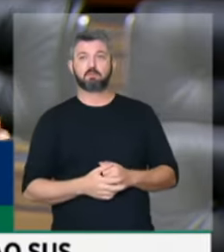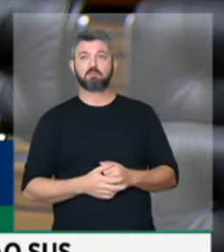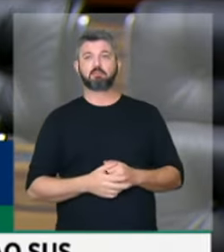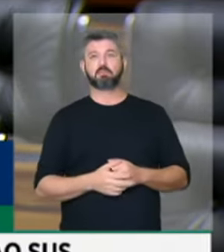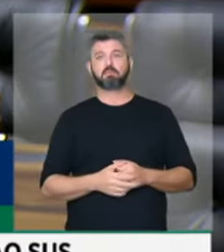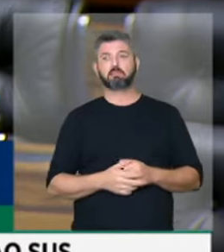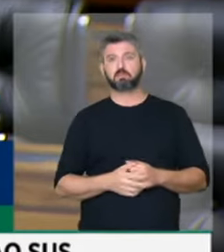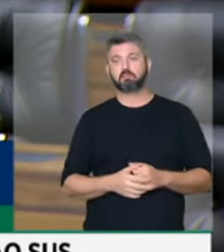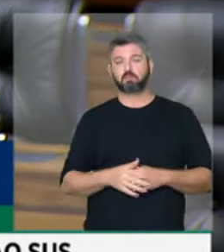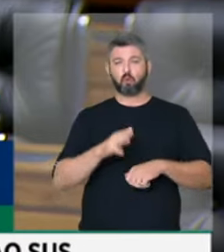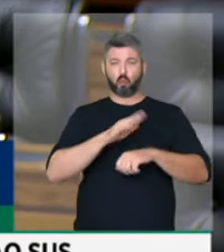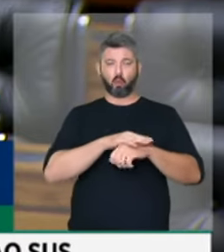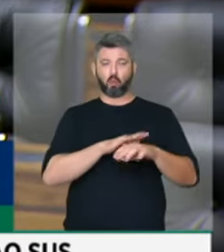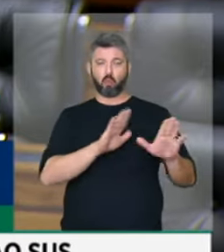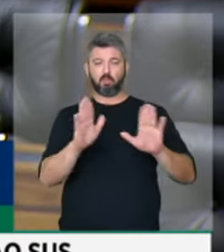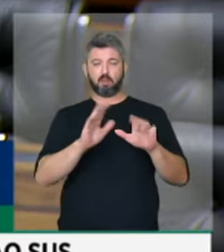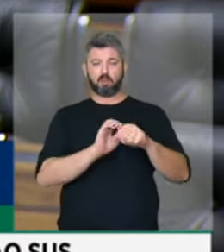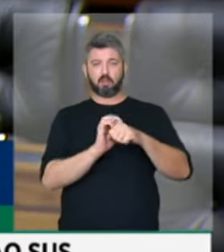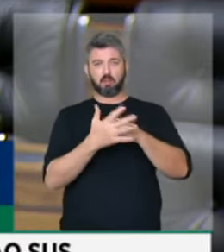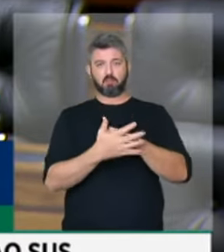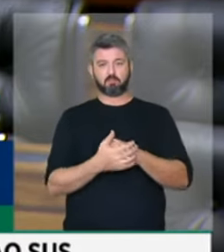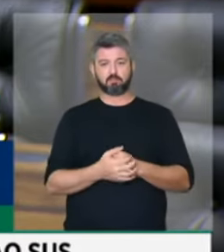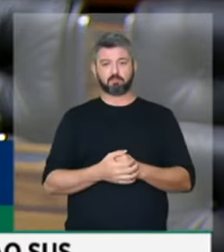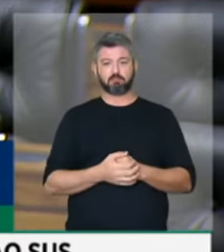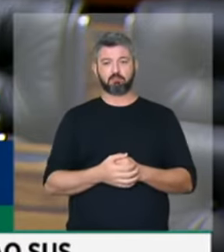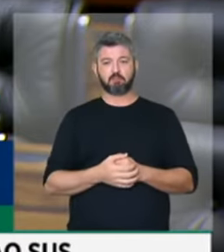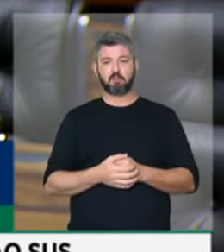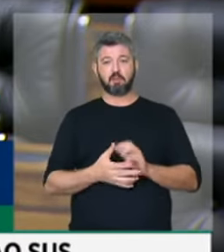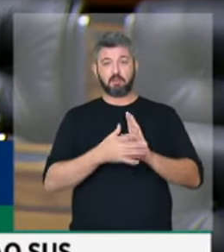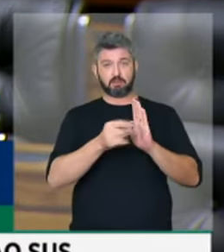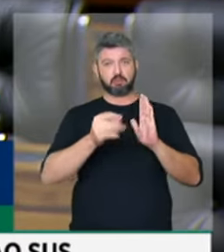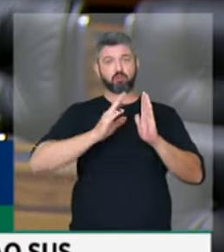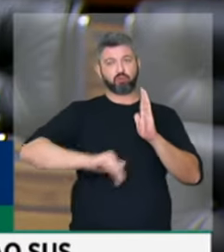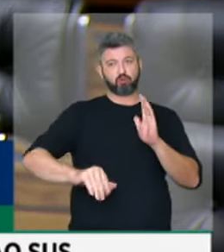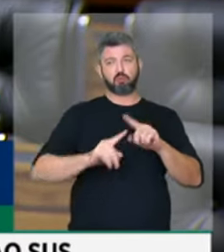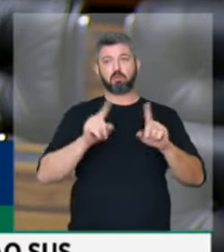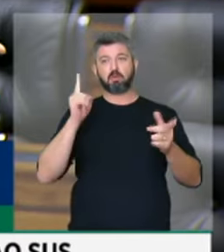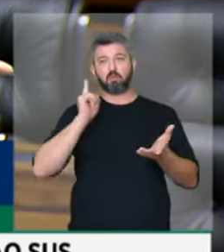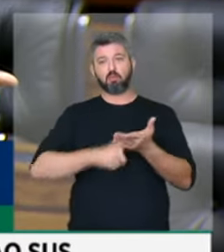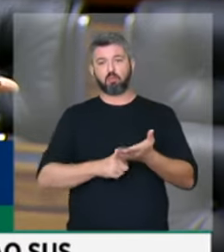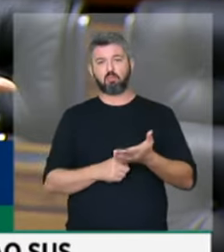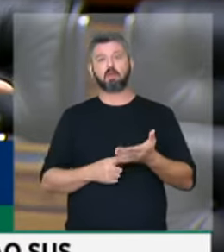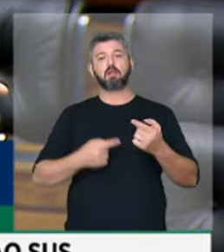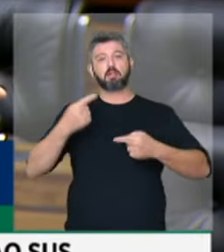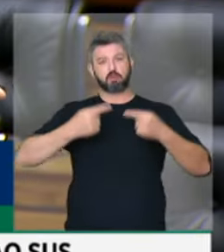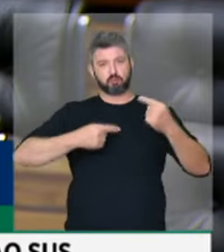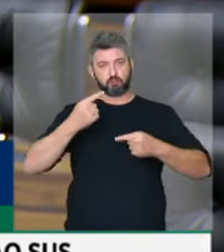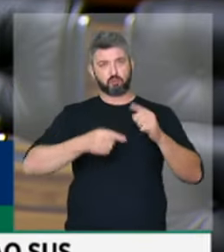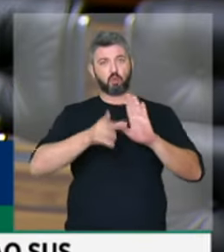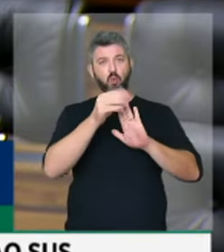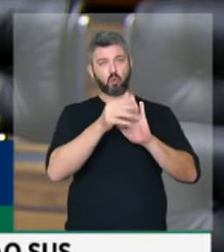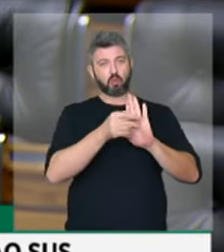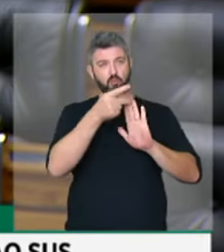DESTAQUE COM O COMPROMISSO DE A GENTE DISCUTIR O MÉRITO DESSE PROJETO, PAUTAR ESSE PROJETO AQUI, A GENTE AGRADECE PRESIDENTE ARTHUR LIRA, PORQUE